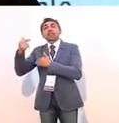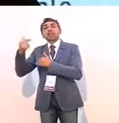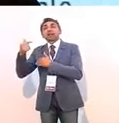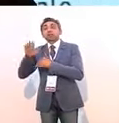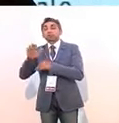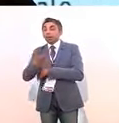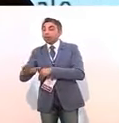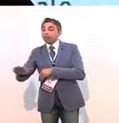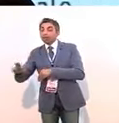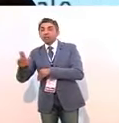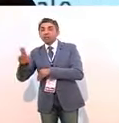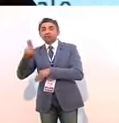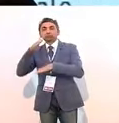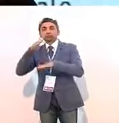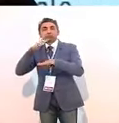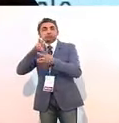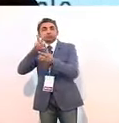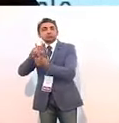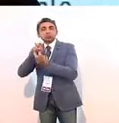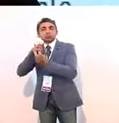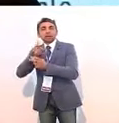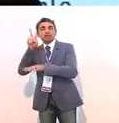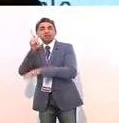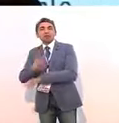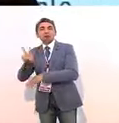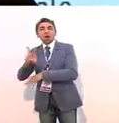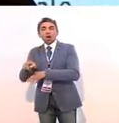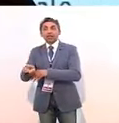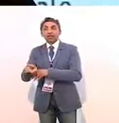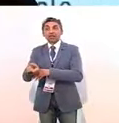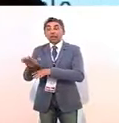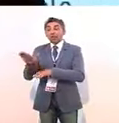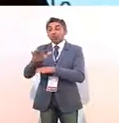Bambini, abusati e violentati. Bambini che sono stati allontanati dalle famiglie e hanno